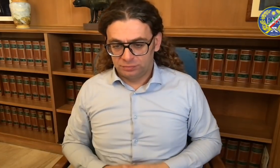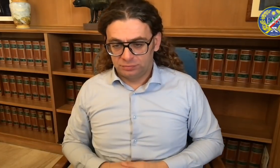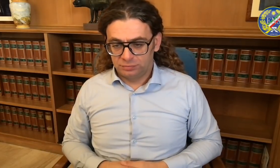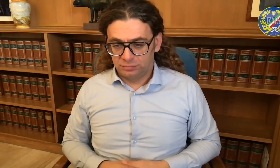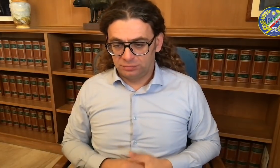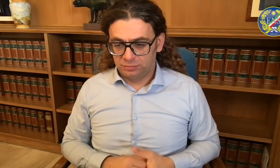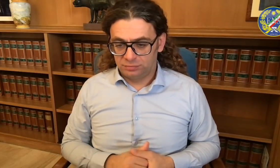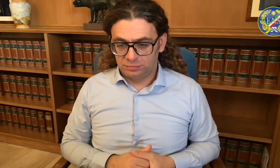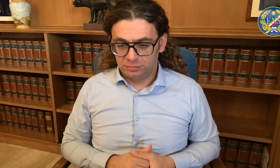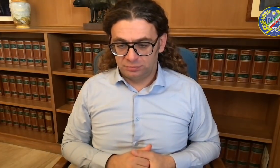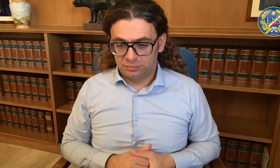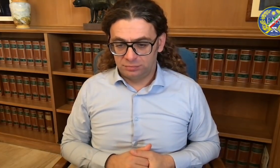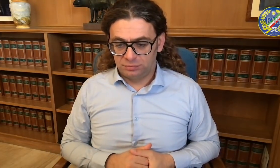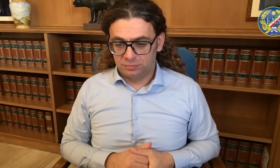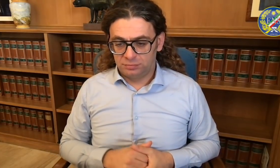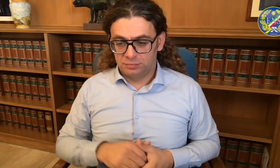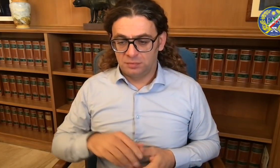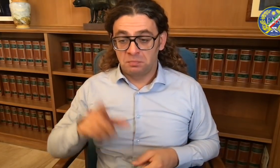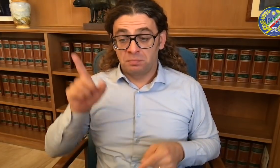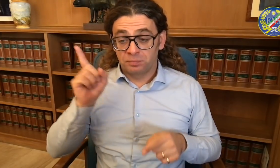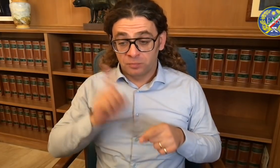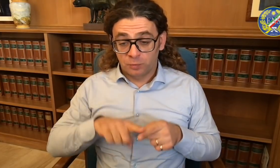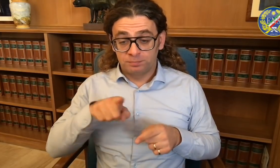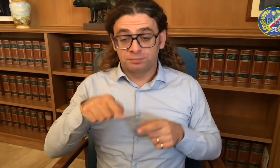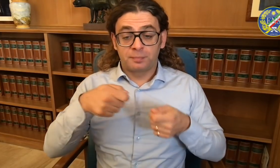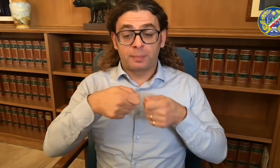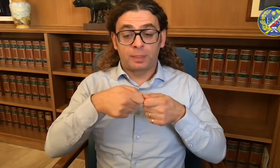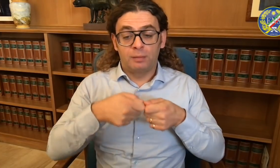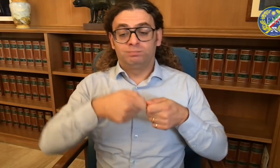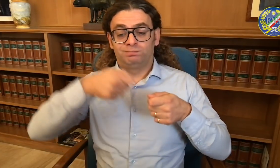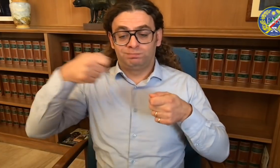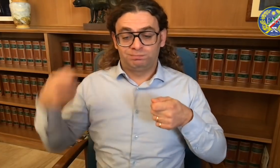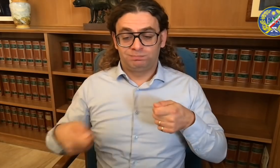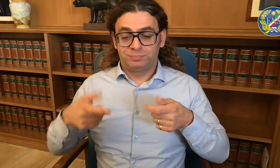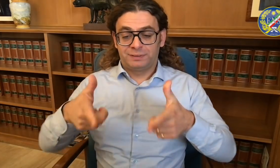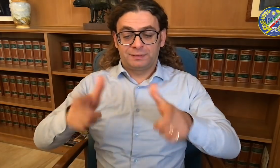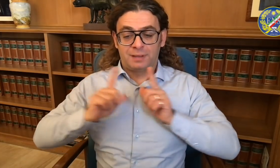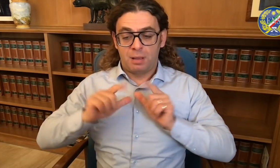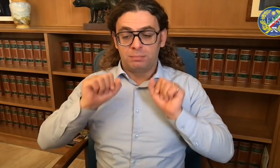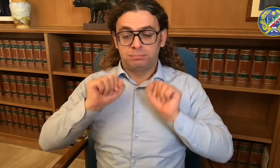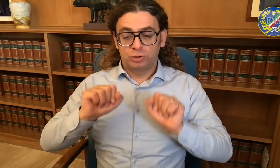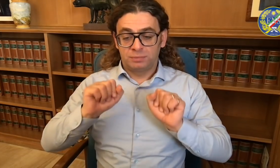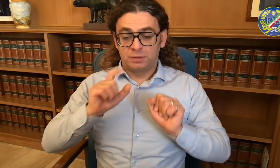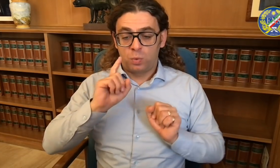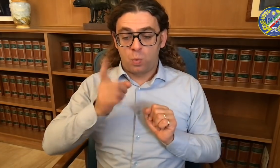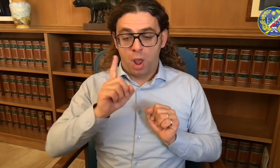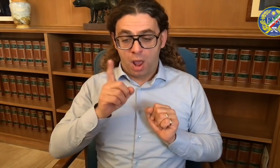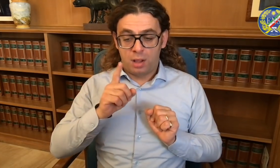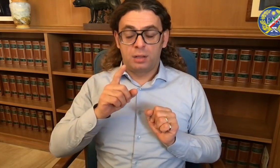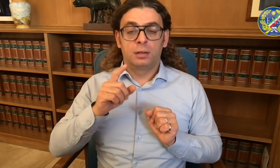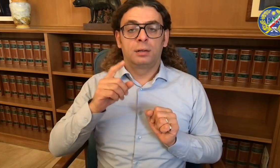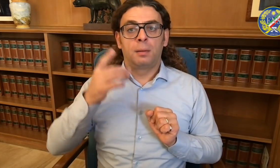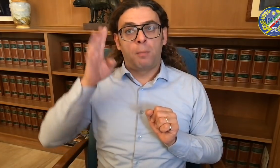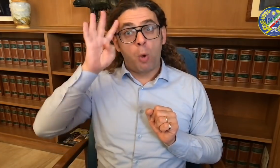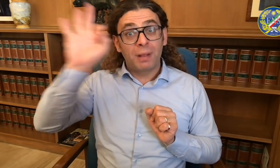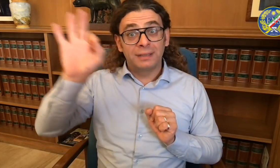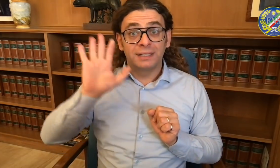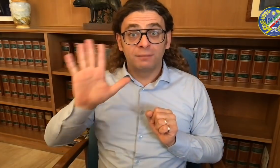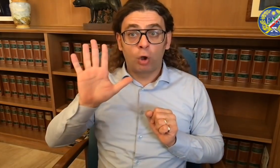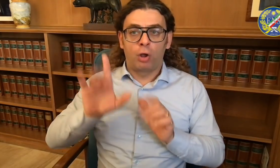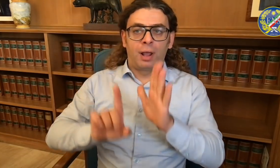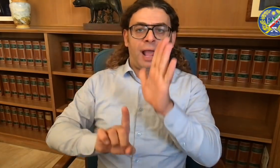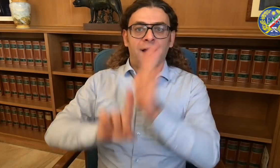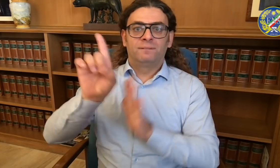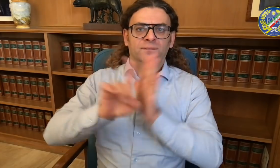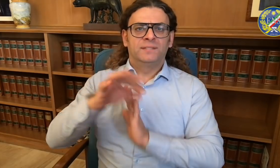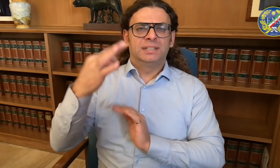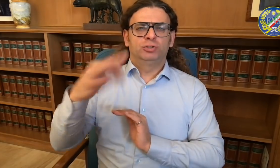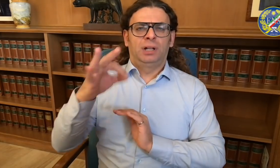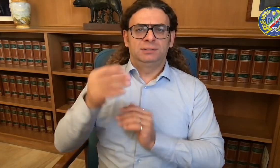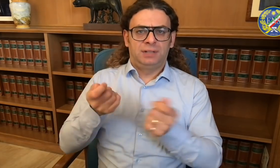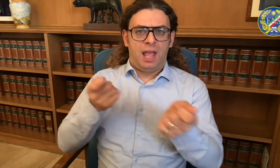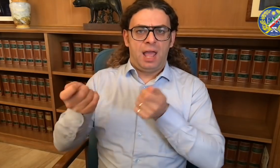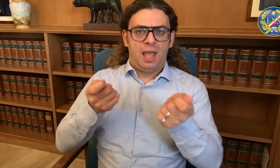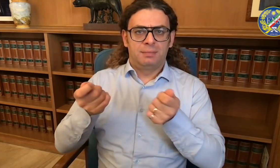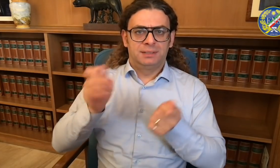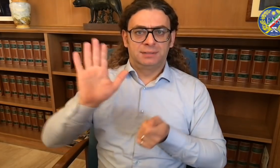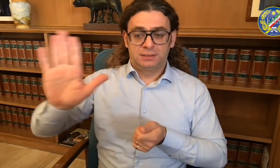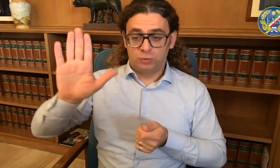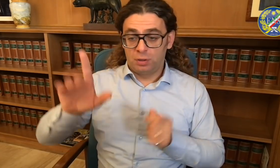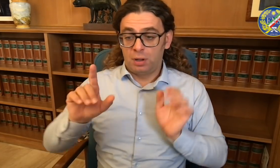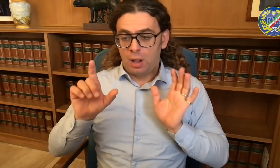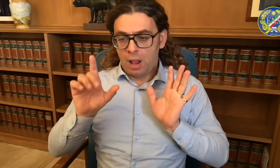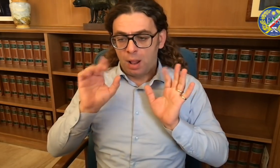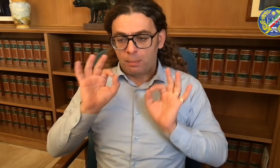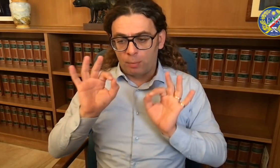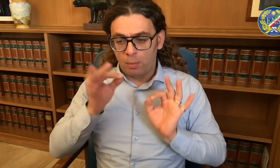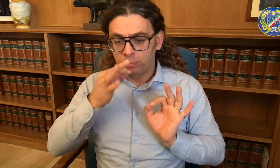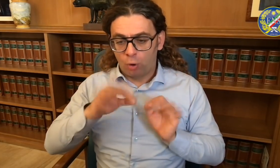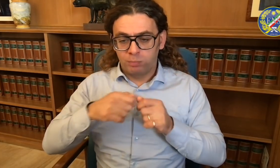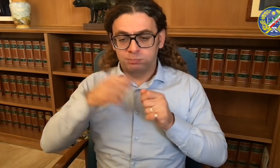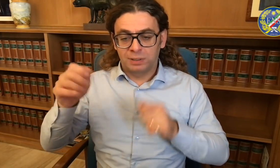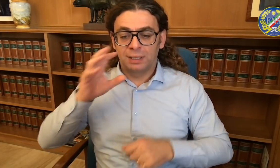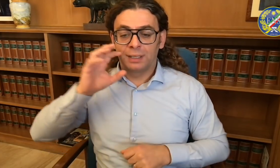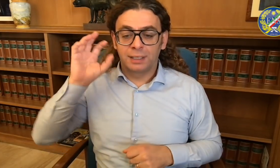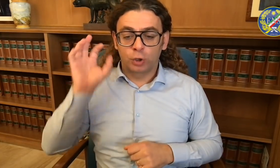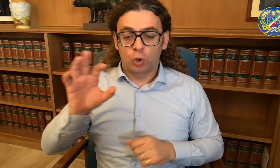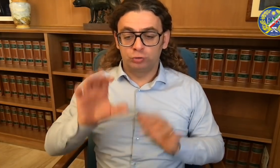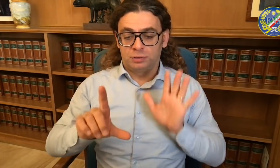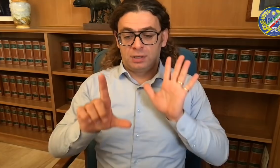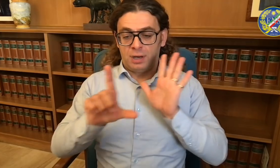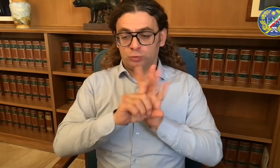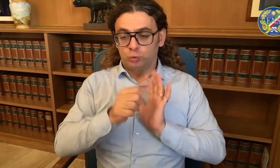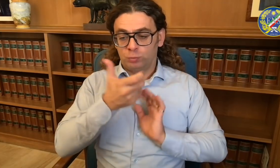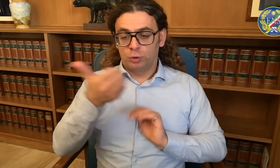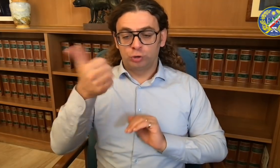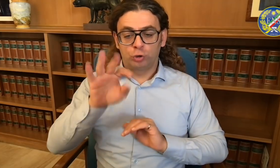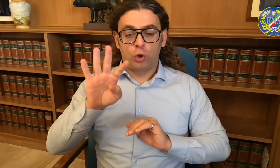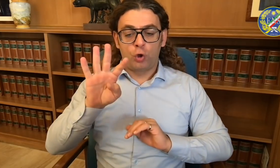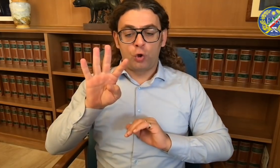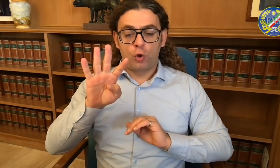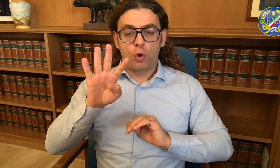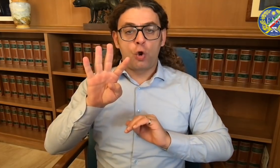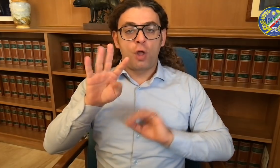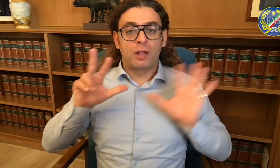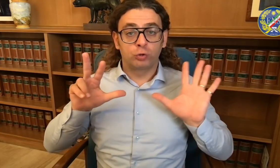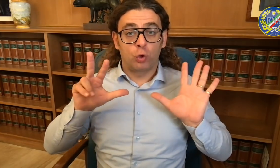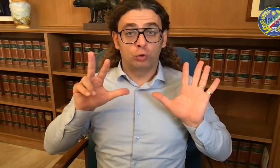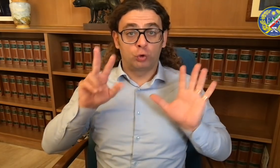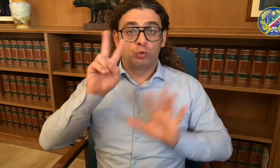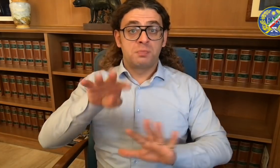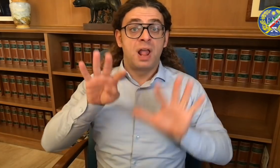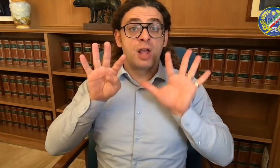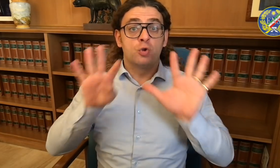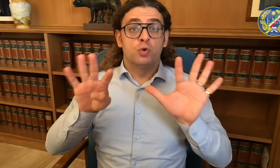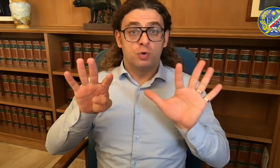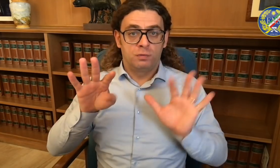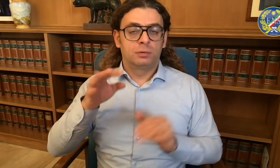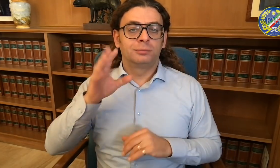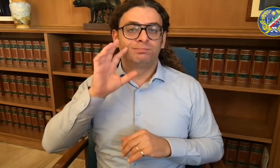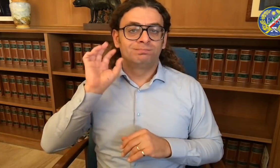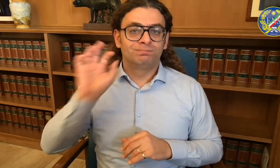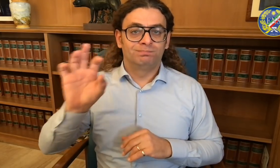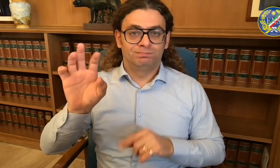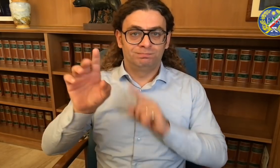Inoltre è previsto per l'efficienza delle amministrazioni che siano estesi i profili applicativi della disciplina in materia di ricorso L. 98/2009 con l'obiettivo di